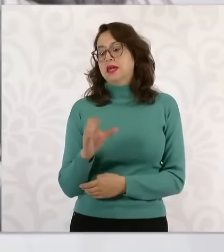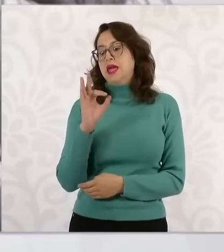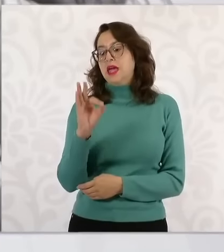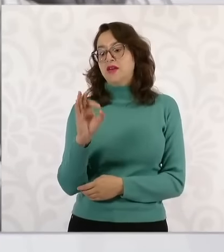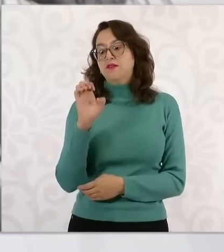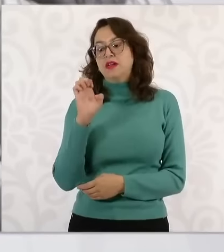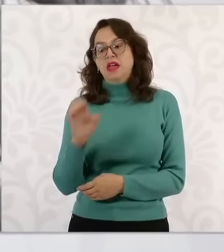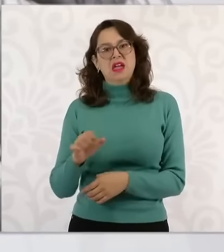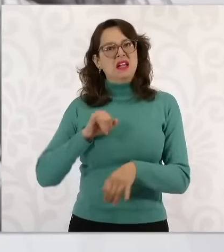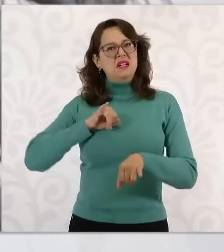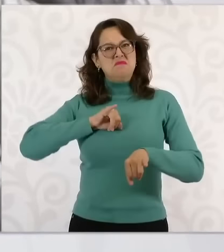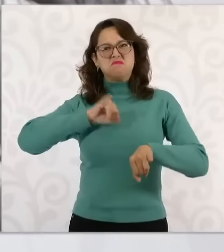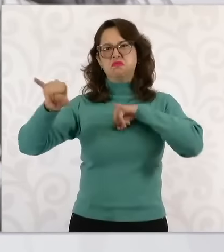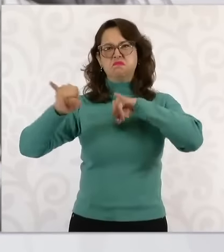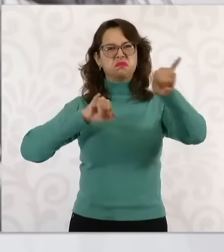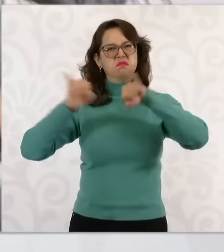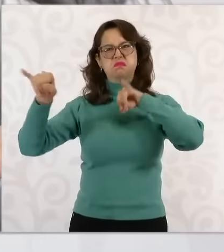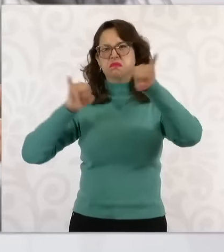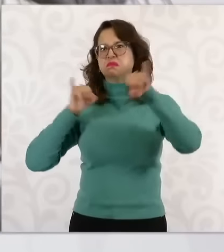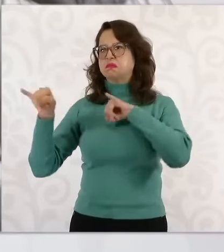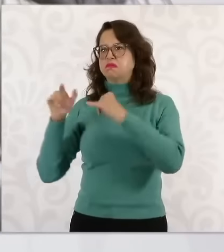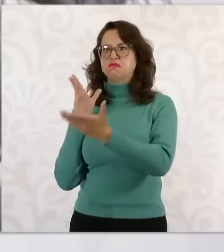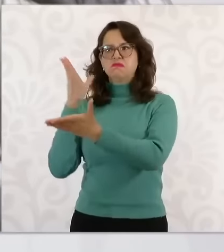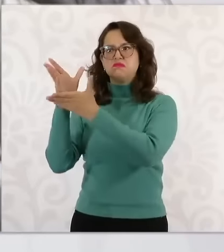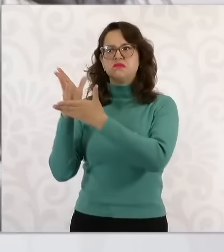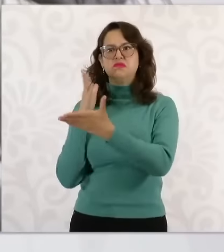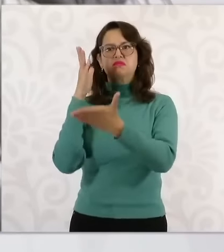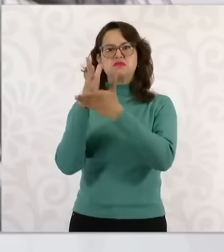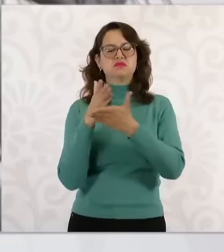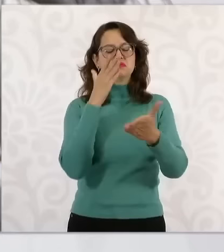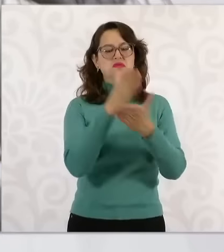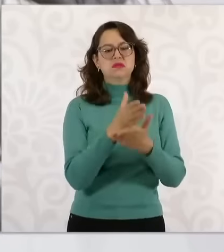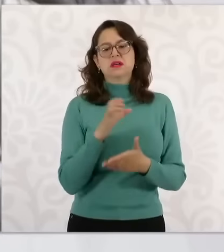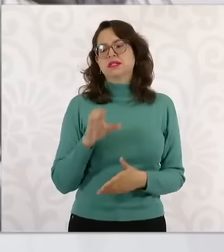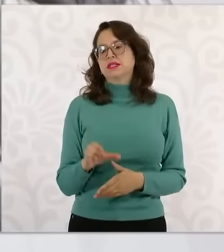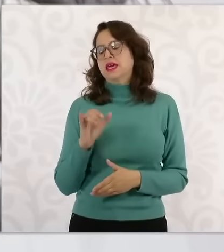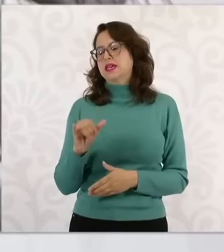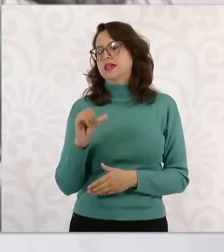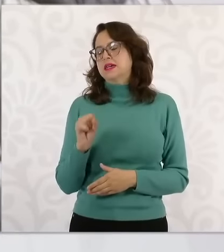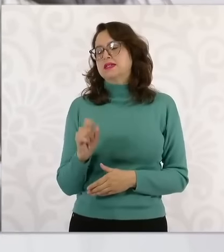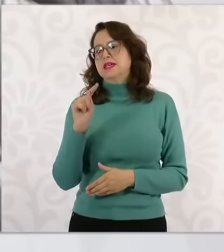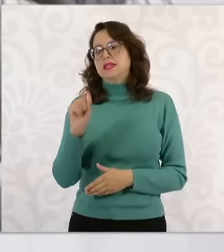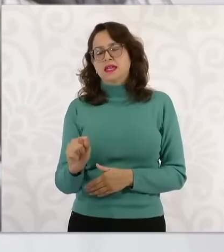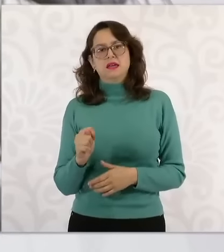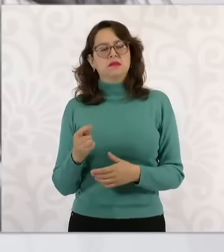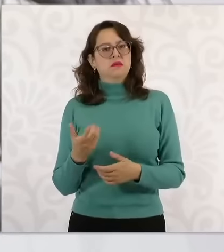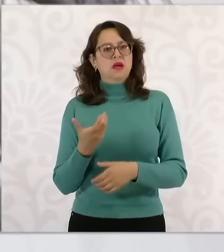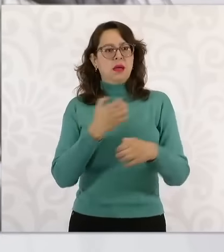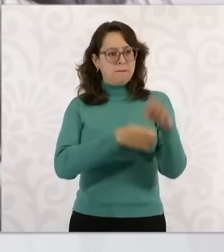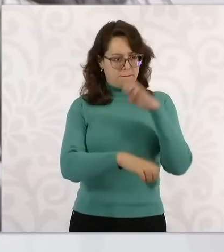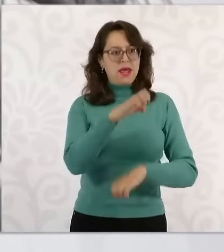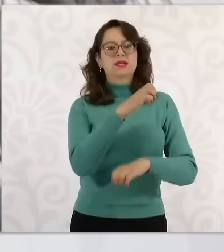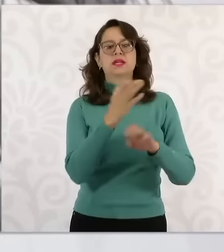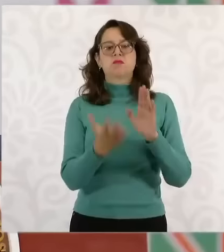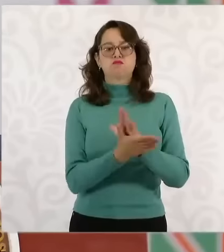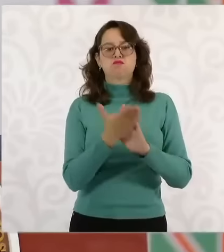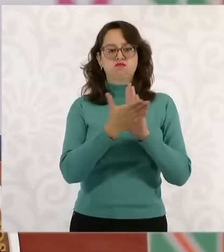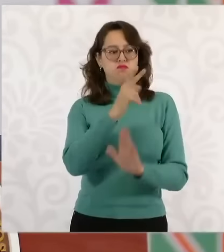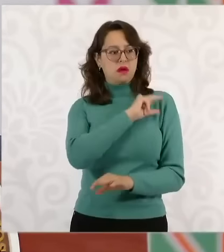poblado, todo el equipo de SIC en coordinación con muchas empresas constructoras que nos han ayudado,